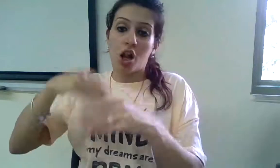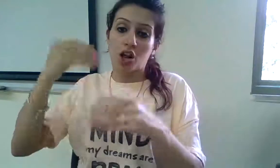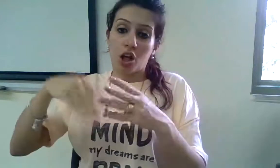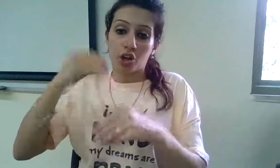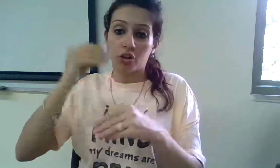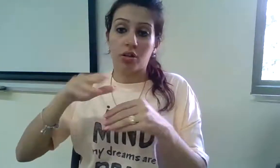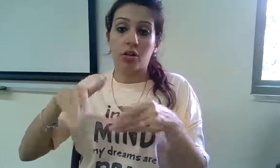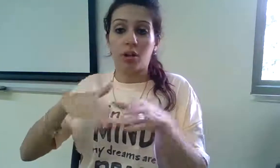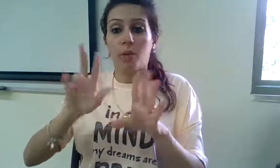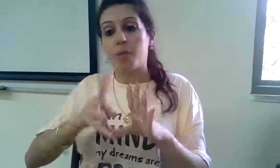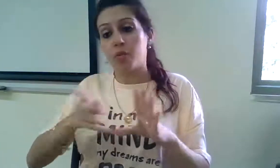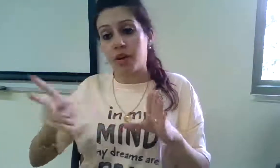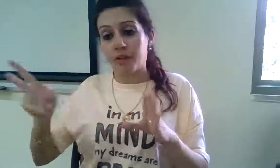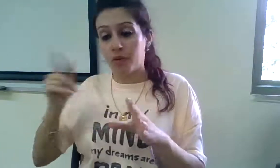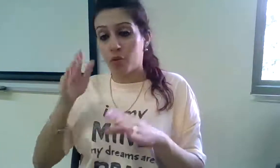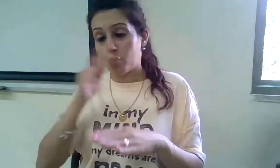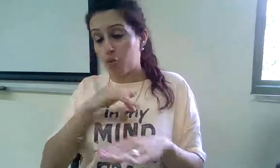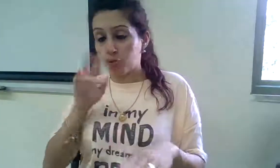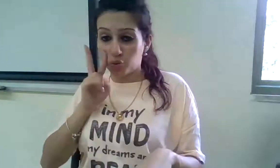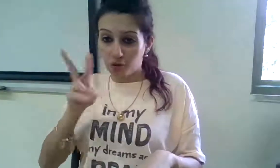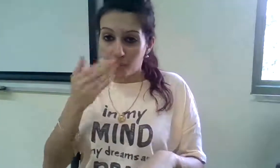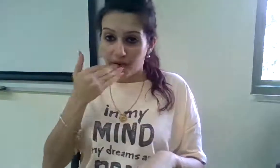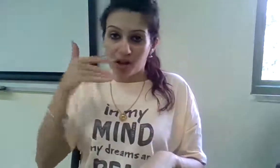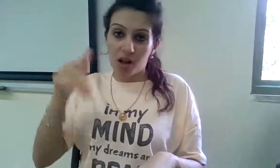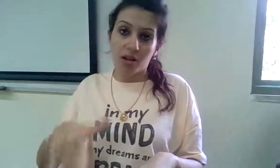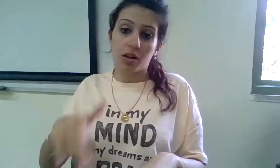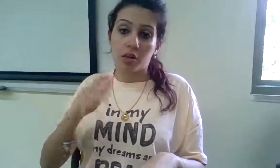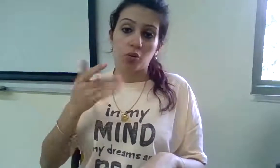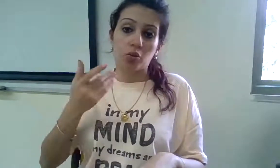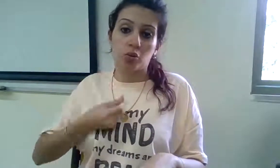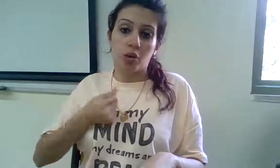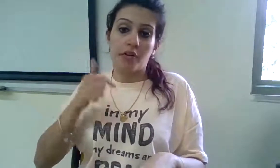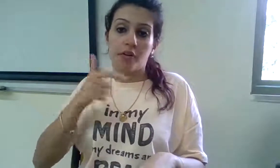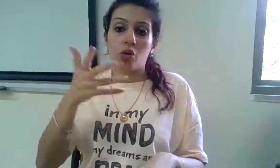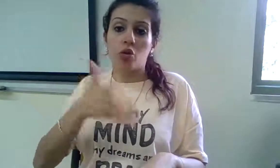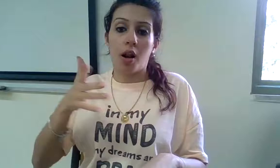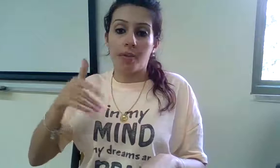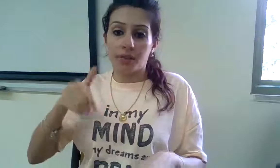واذا لم يكن لديك موارد فلا يزال بإمكانك التعامل مع الآباء بشكل لطيف للغاية. حتى وإن لم يكن هنالك اتصال بالإنترنت,